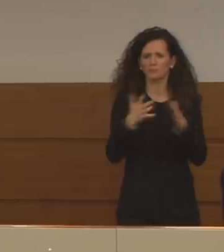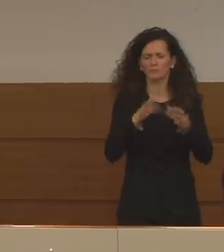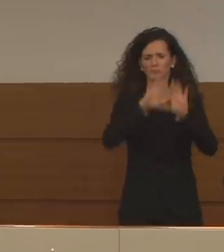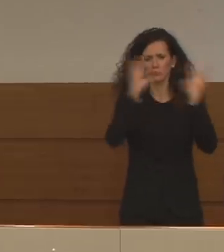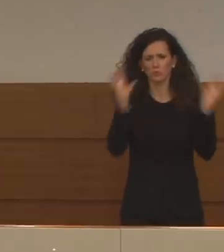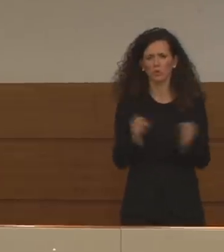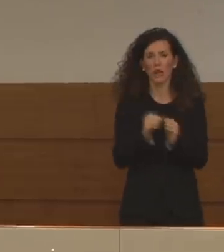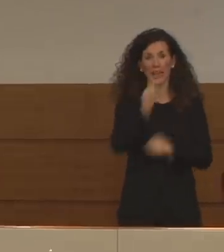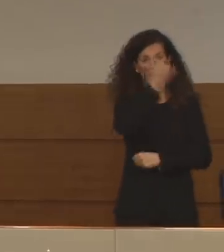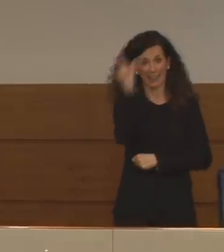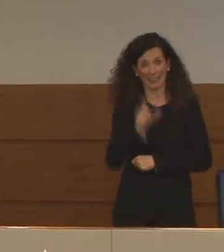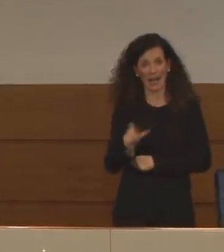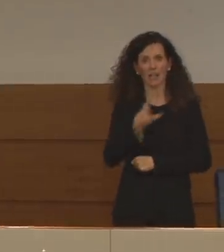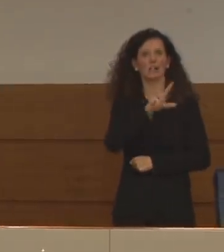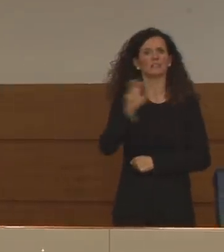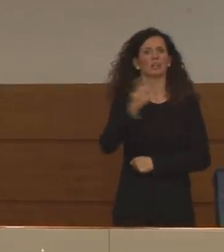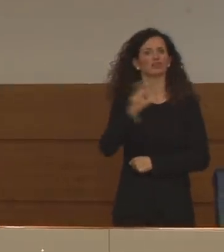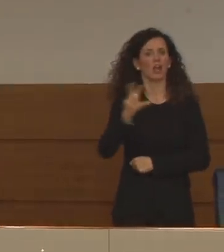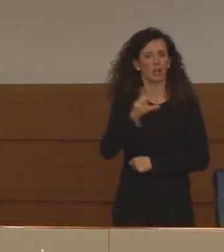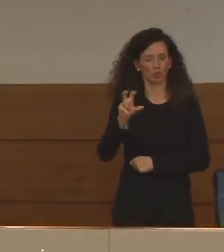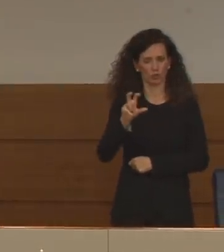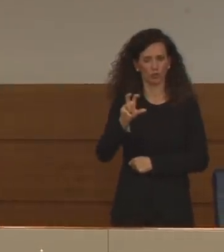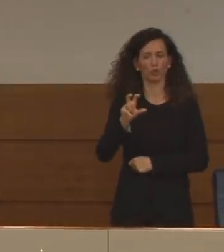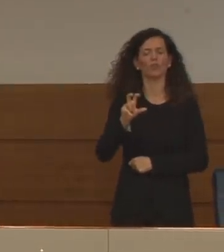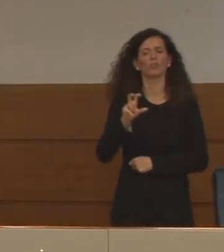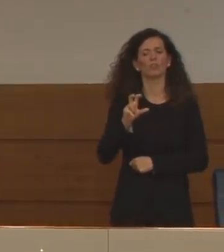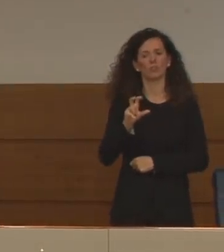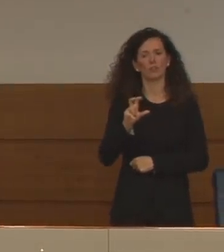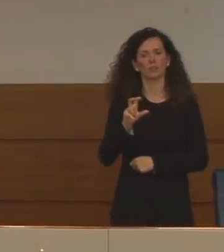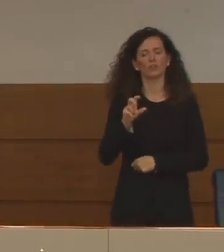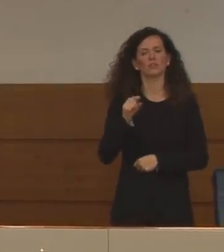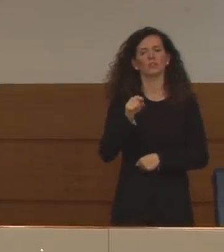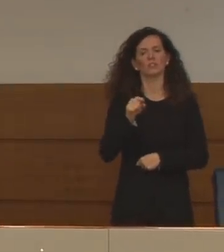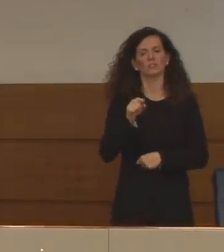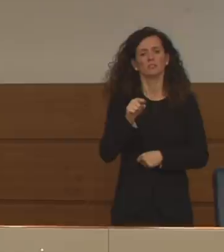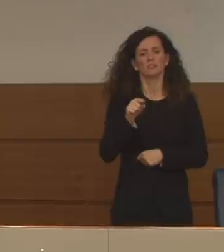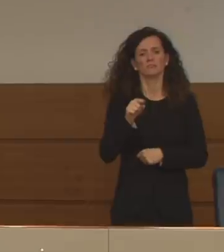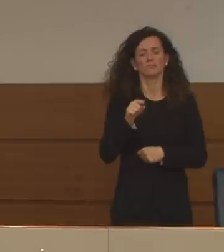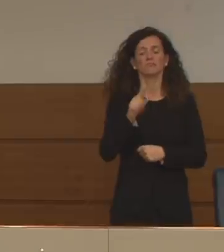in tutta Italia, anche per quanto riguarda la casistica italiana viene